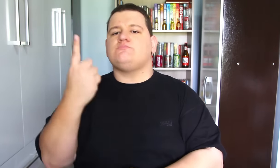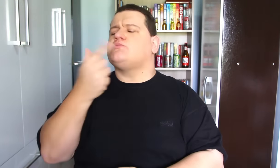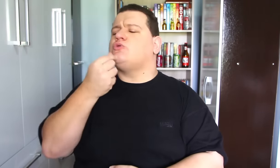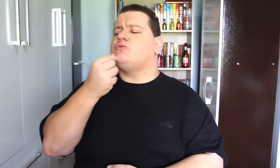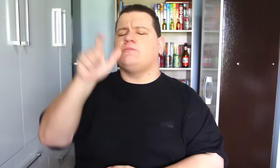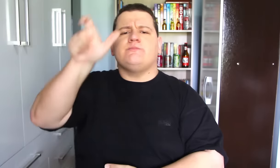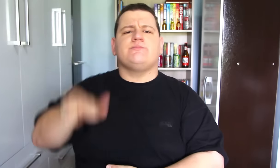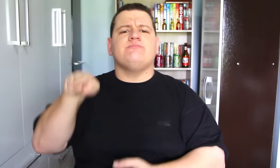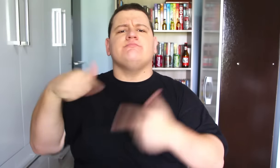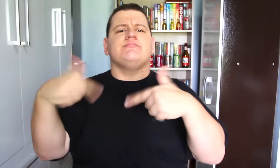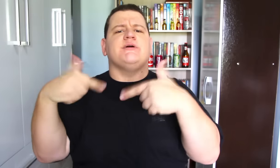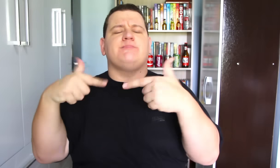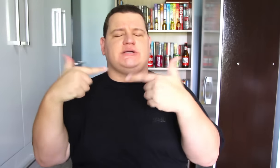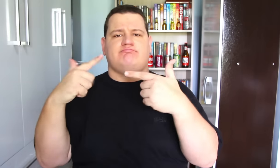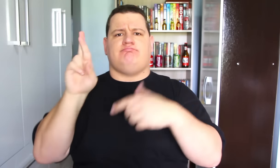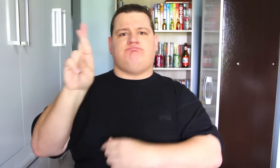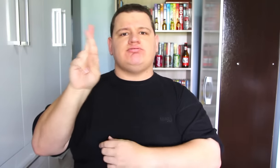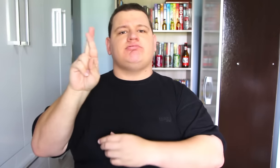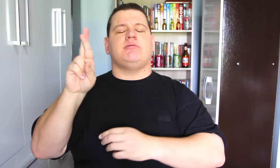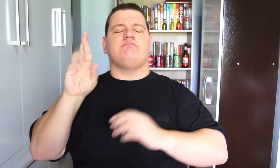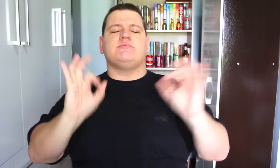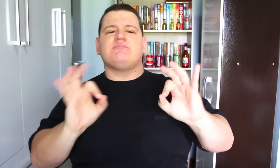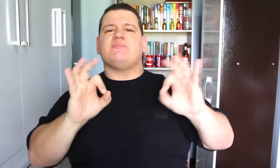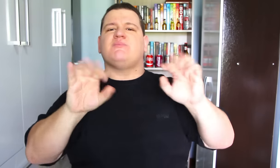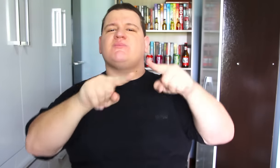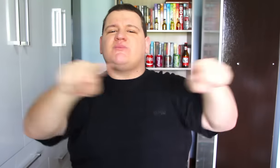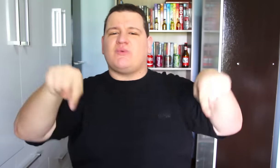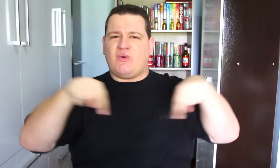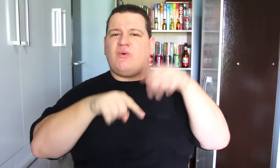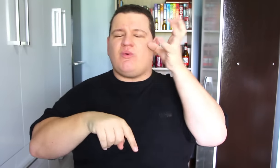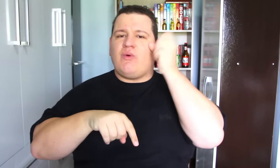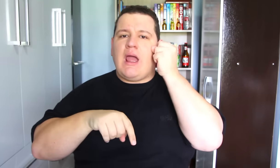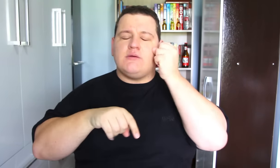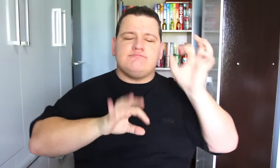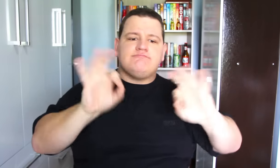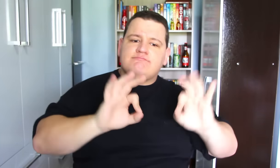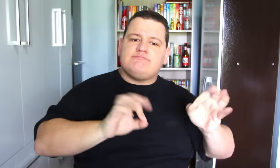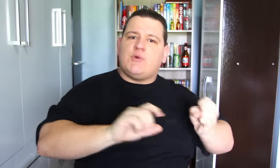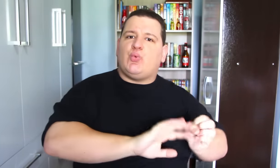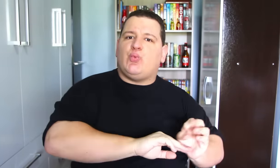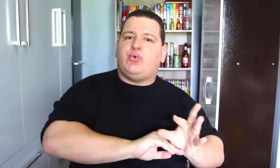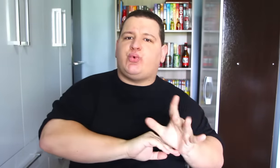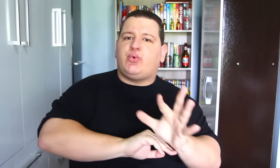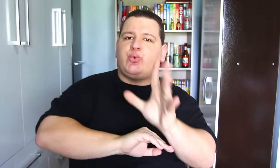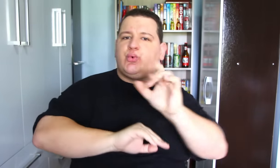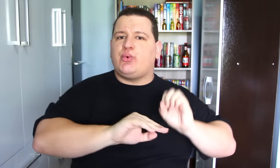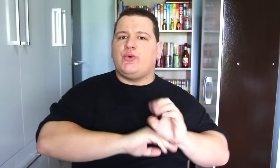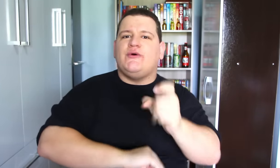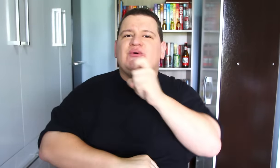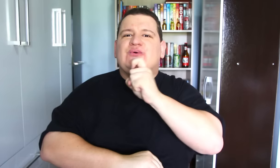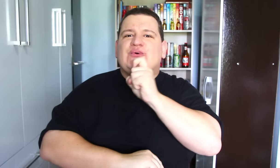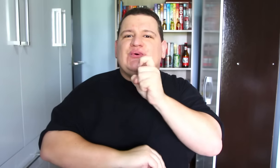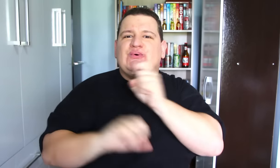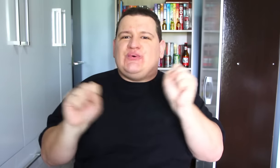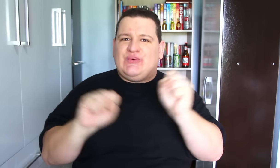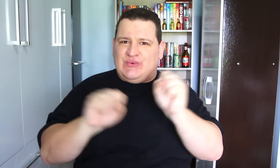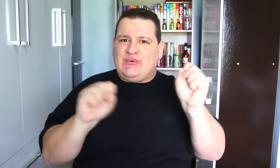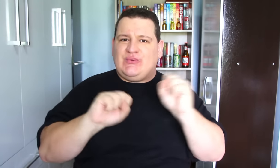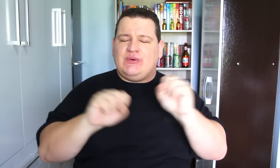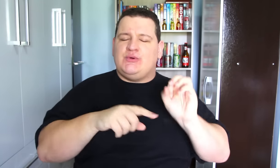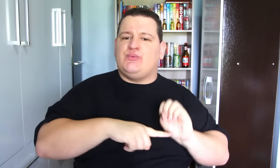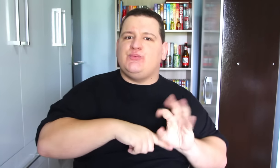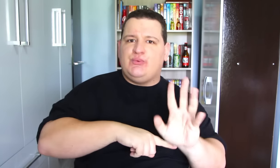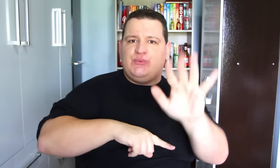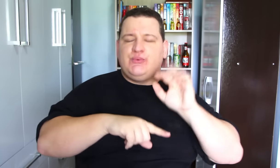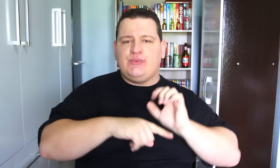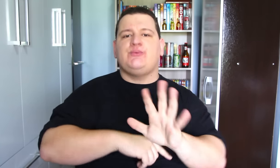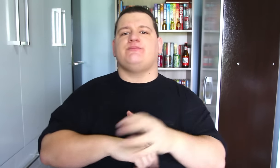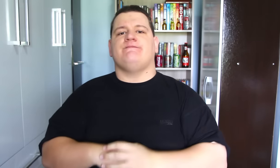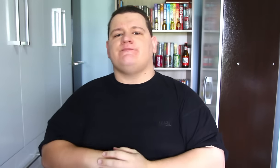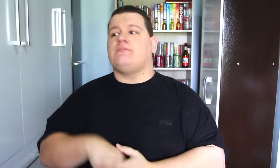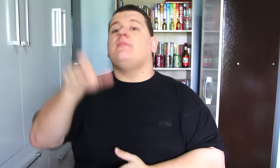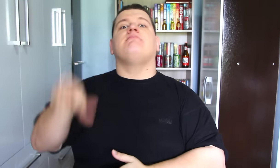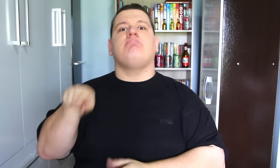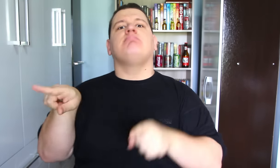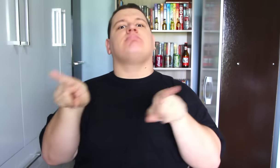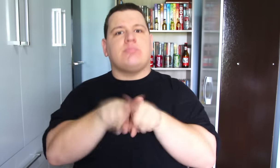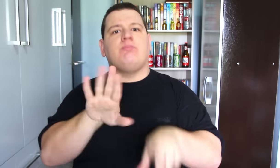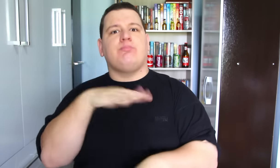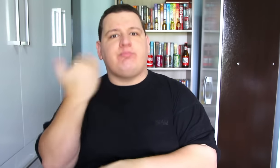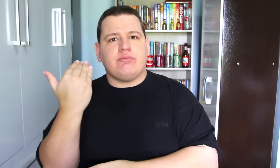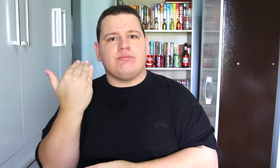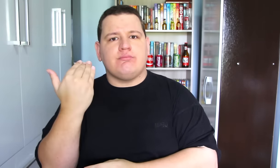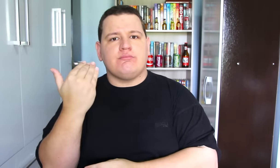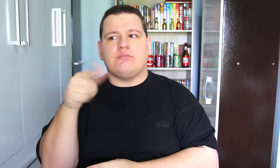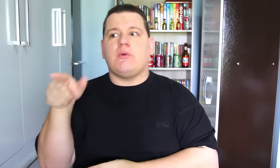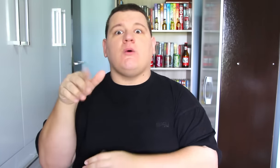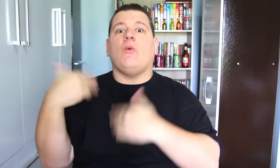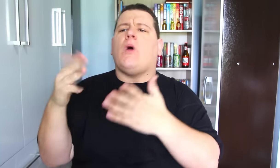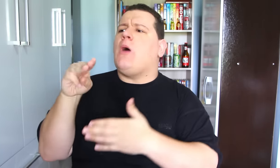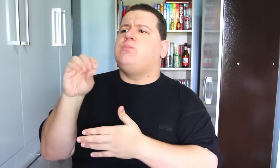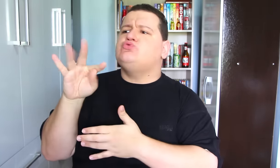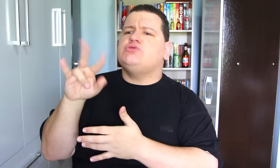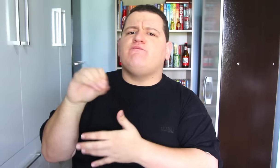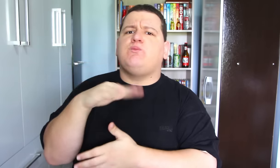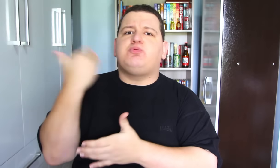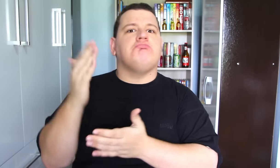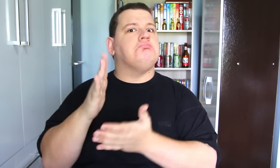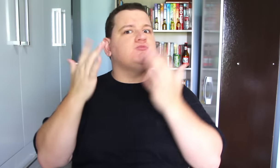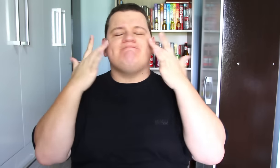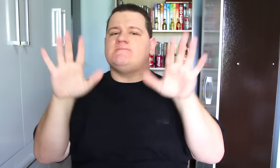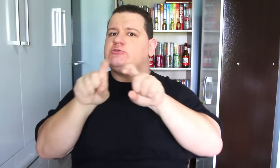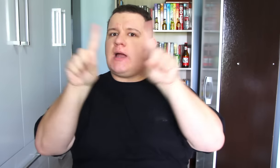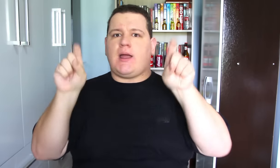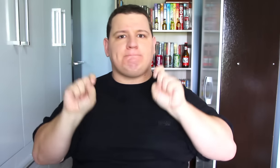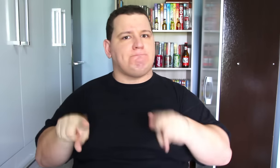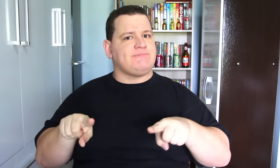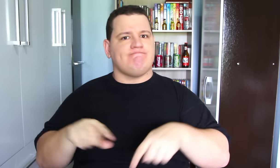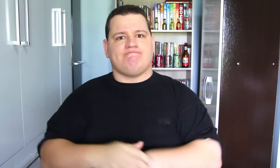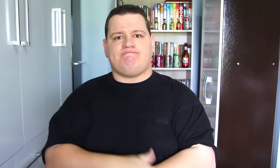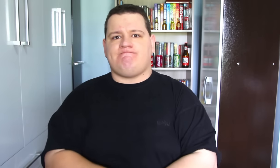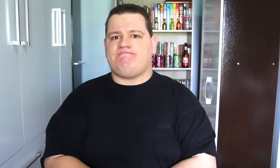Um dos responsáveis por refrigerar o quarto morreu de maneira misteriosa.